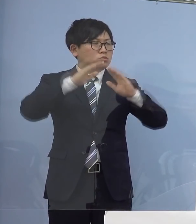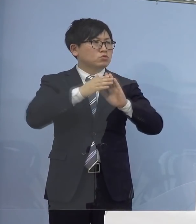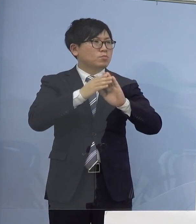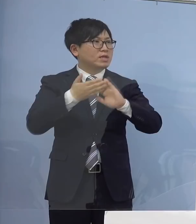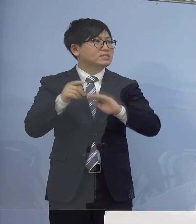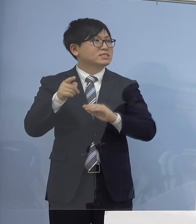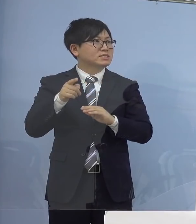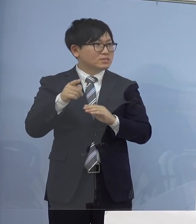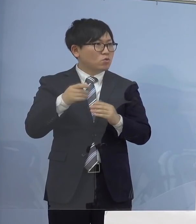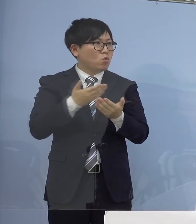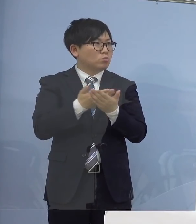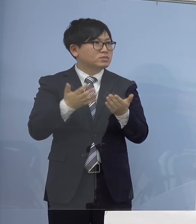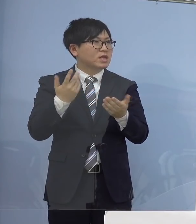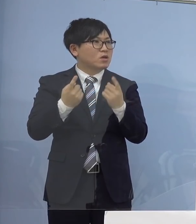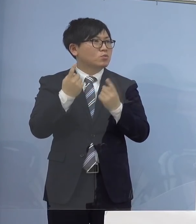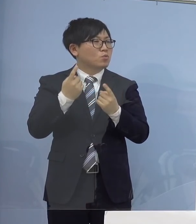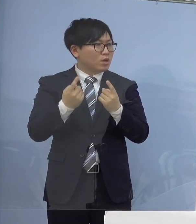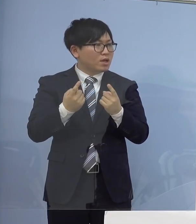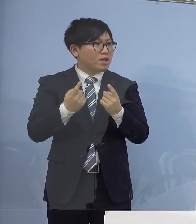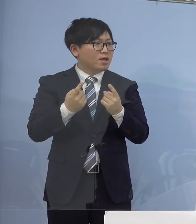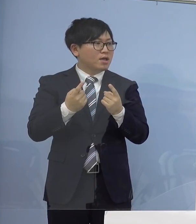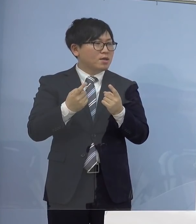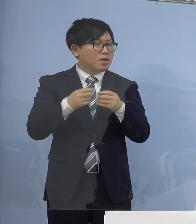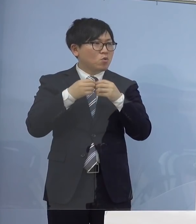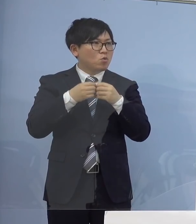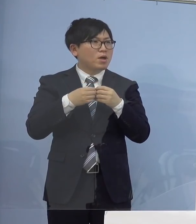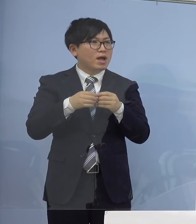業態まで細かくチェックをしているわけではなくて